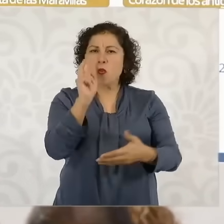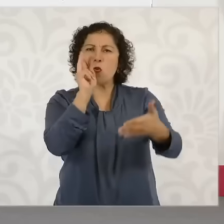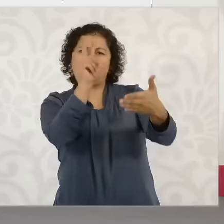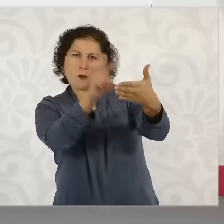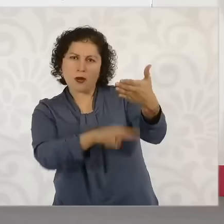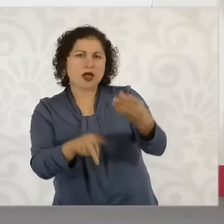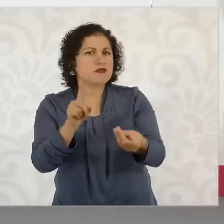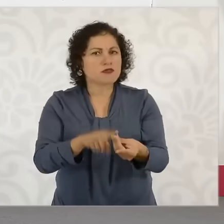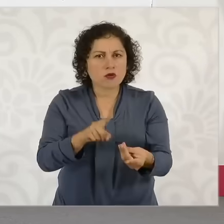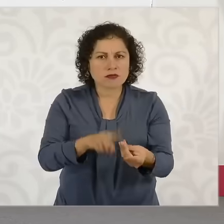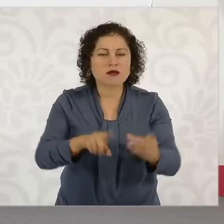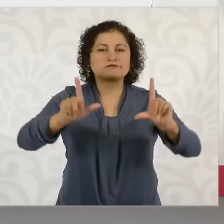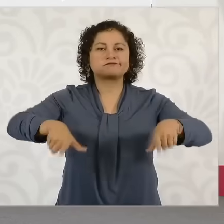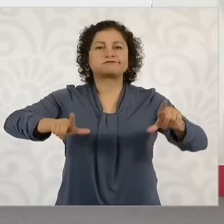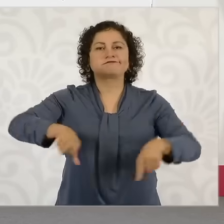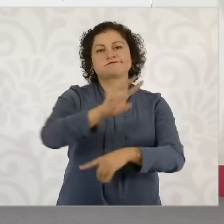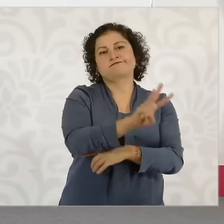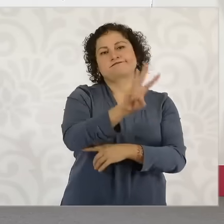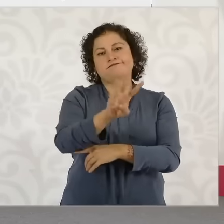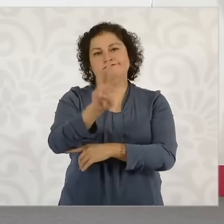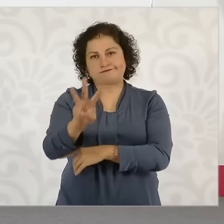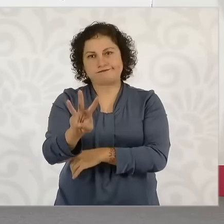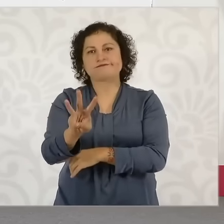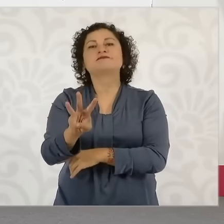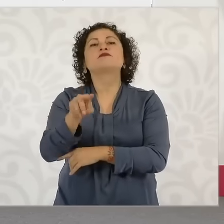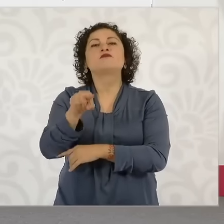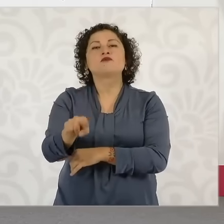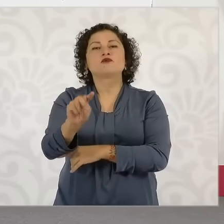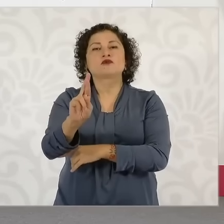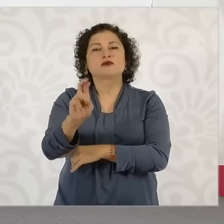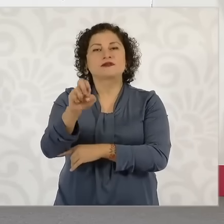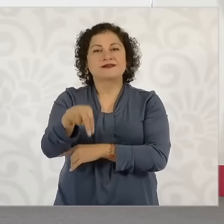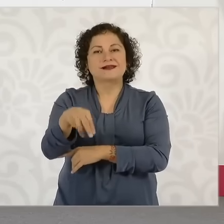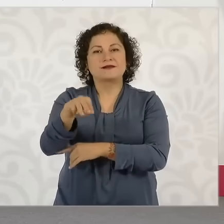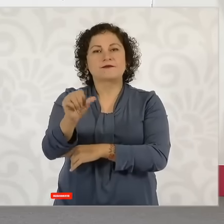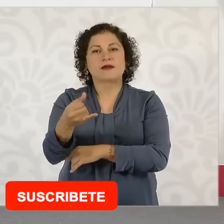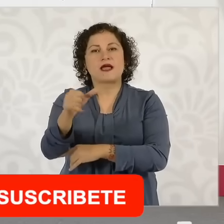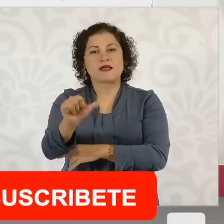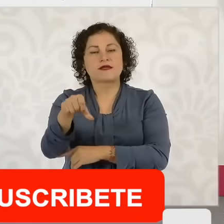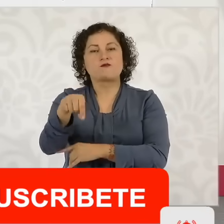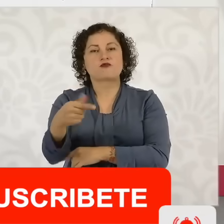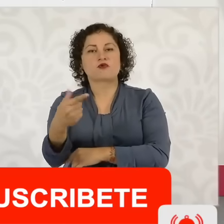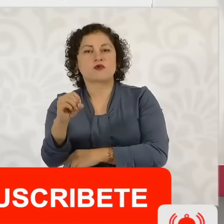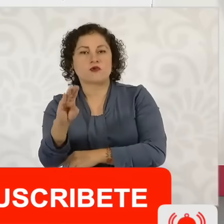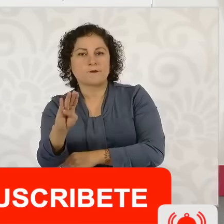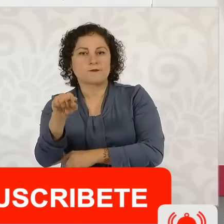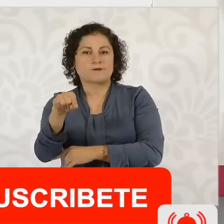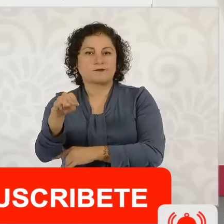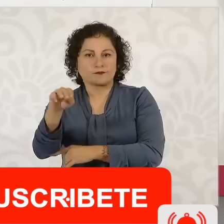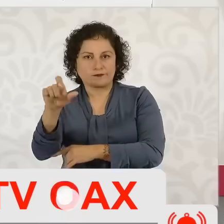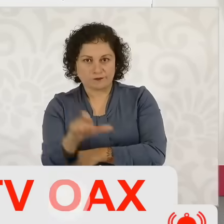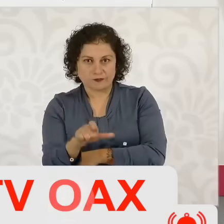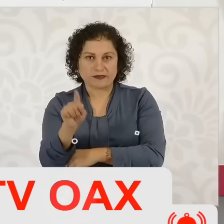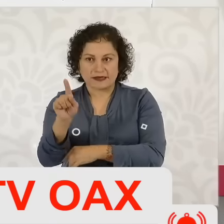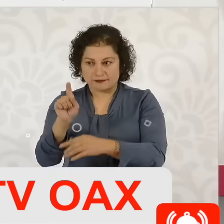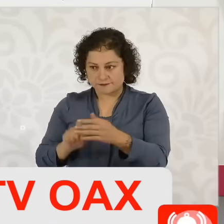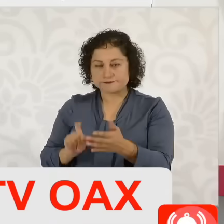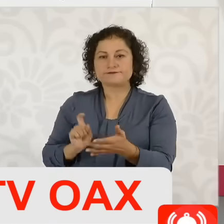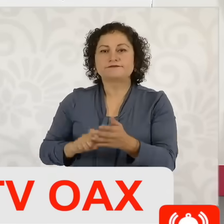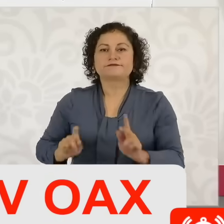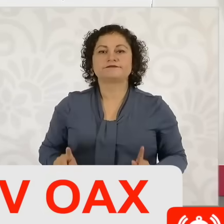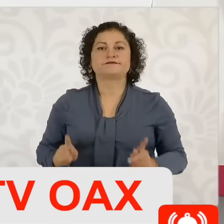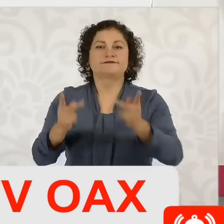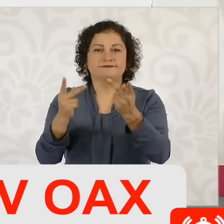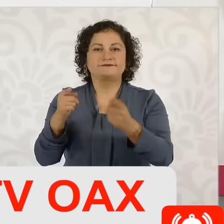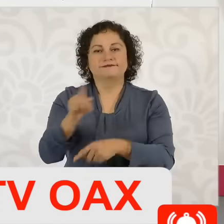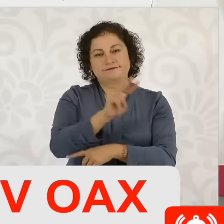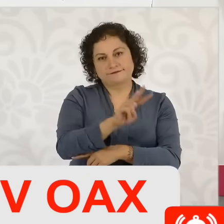disponible en nuestra página web wwwla.gob.mx. mx en este correo de ventas.trenmaya@defensa.gov.mx.